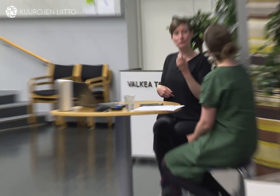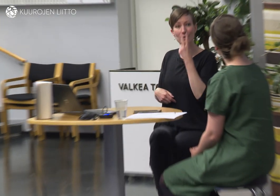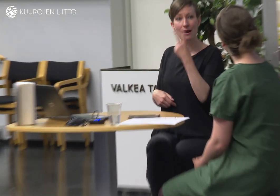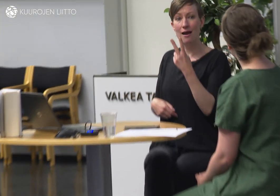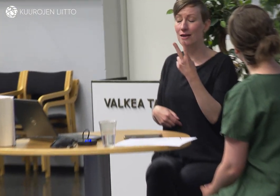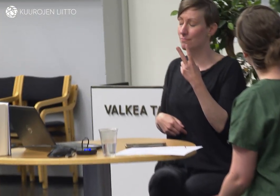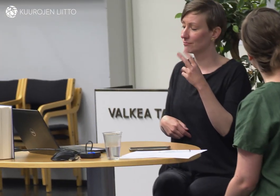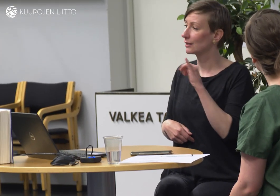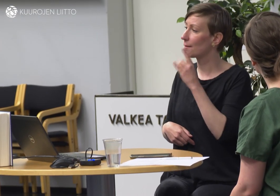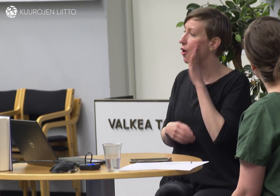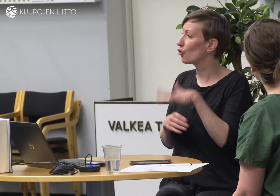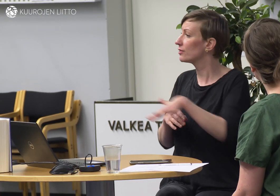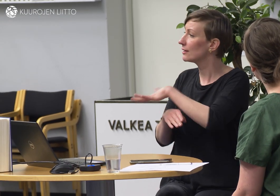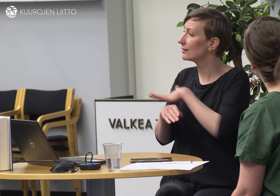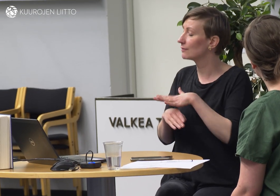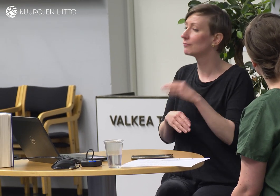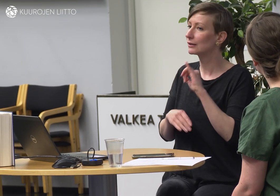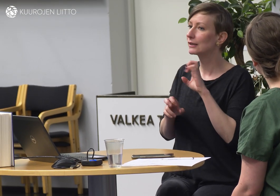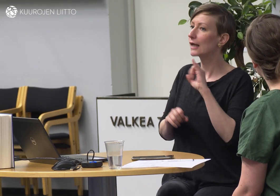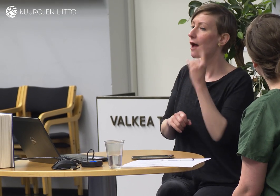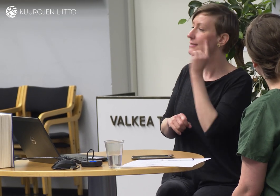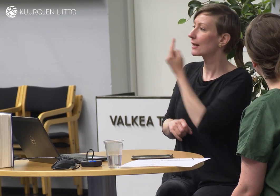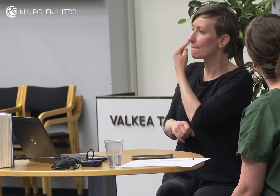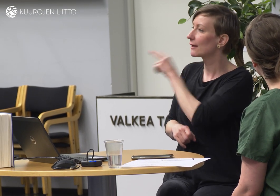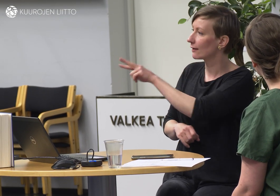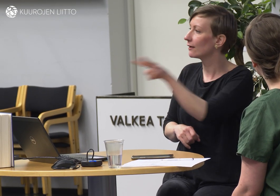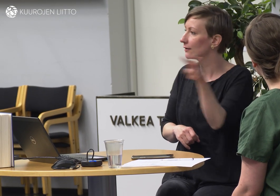Tässä näimme Idan kodin hänen omin silmin.